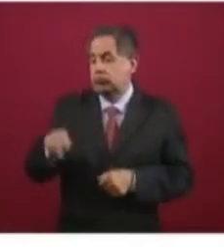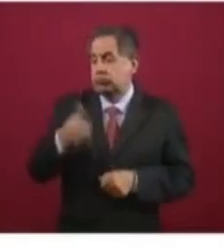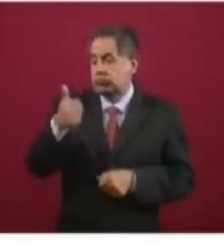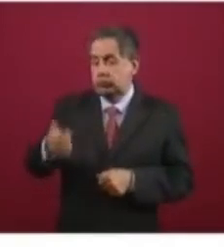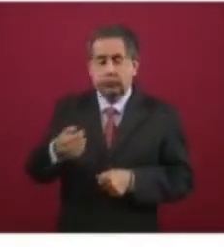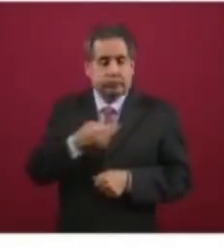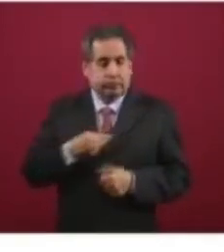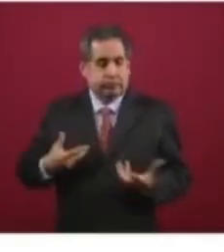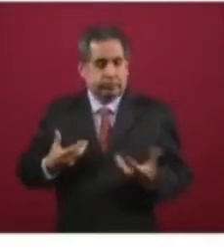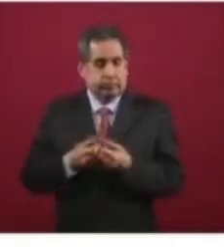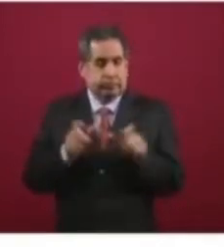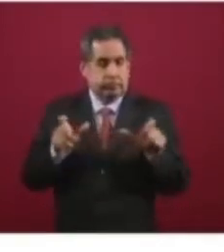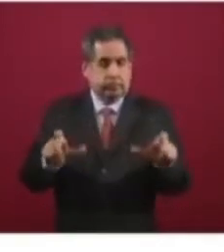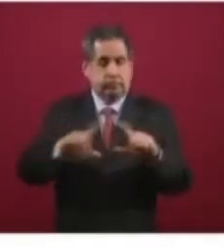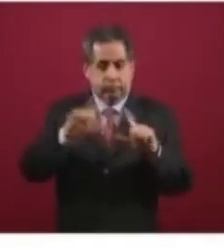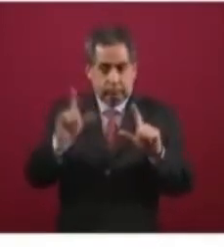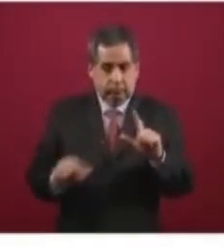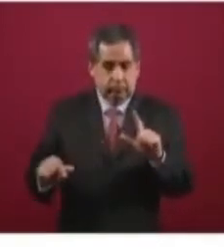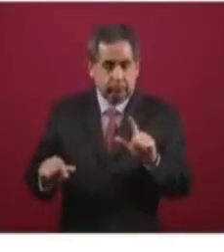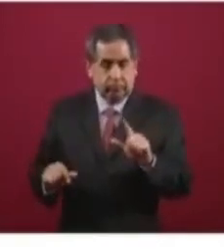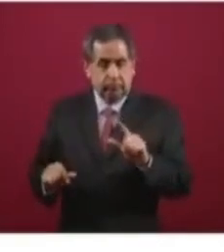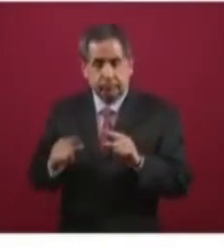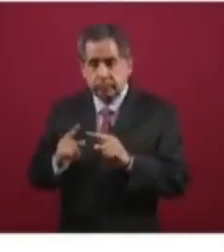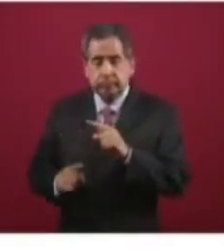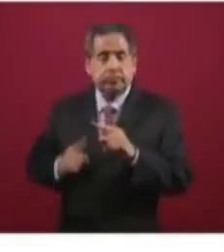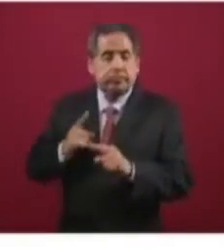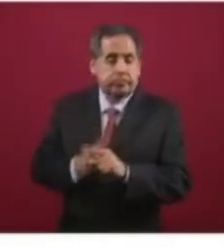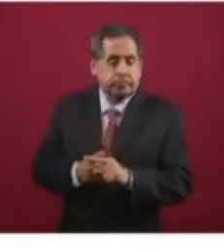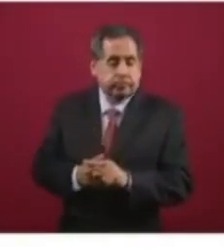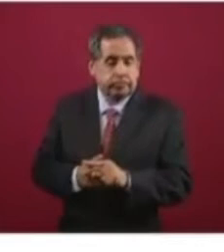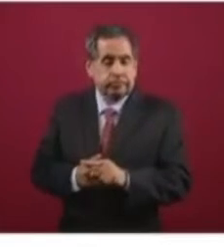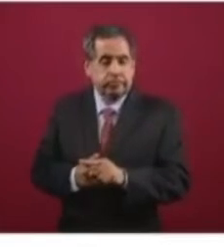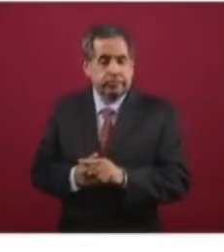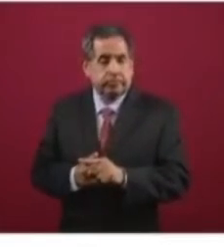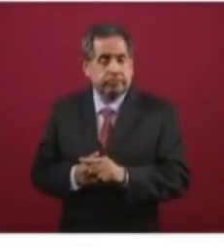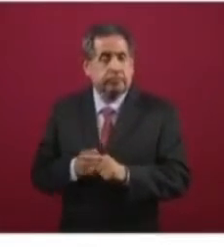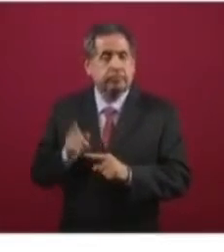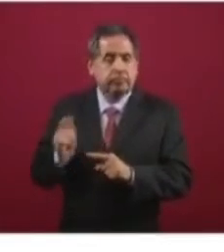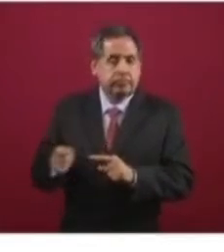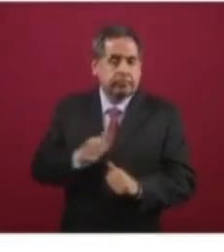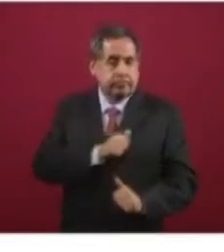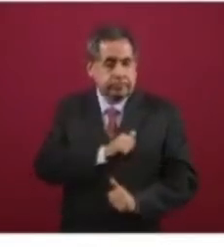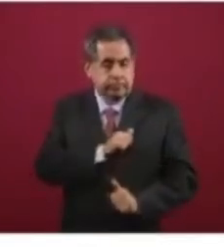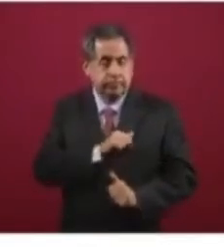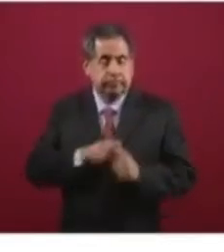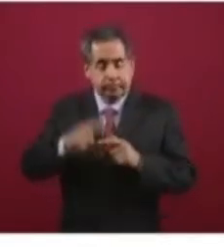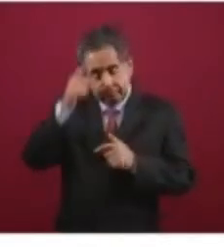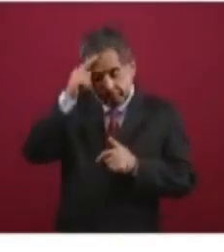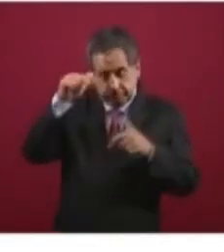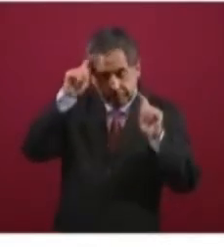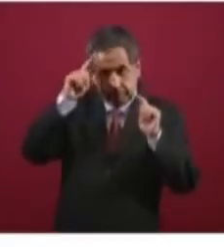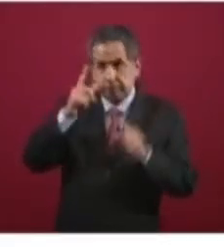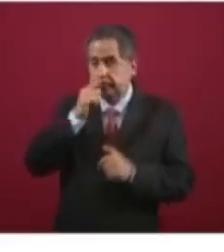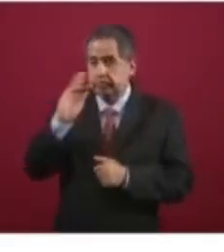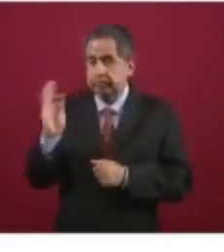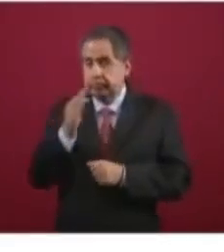Guardia Nacional, le añadimos el despliegue permanente de Sedena, Semar y Policía Federal